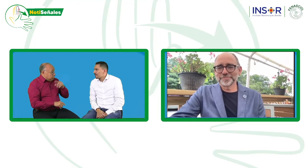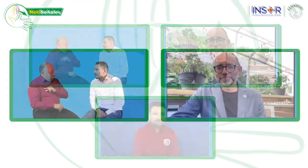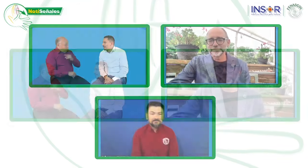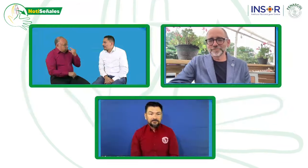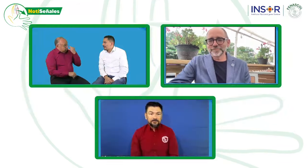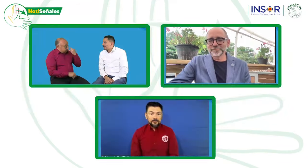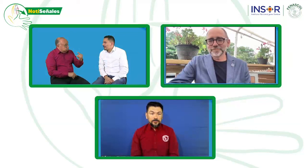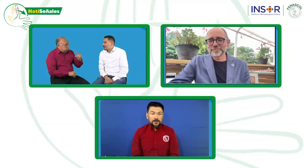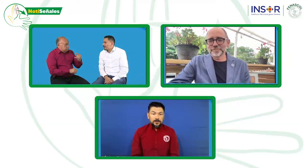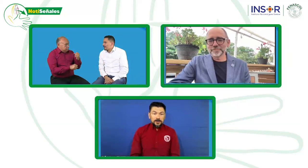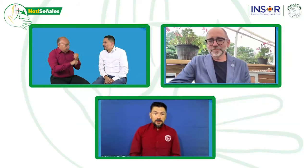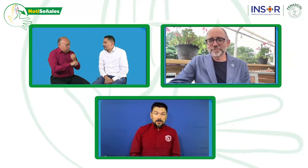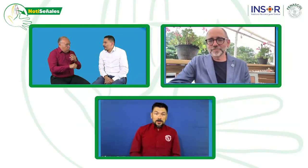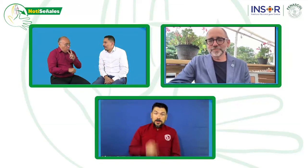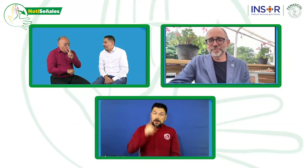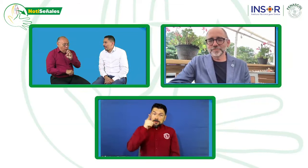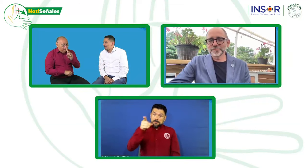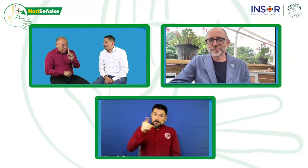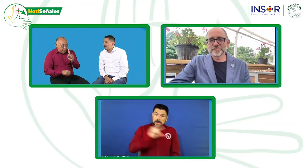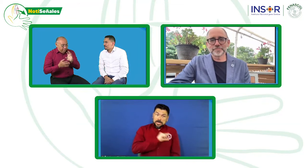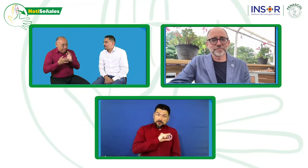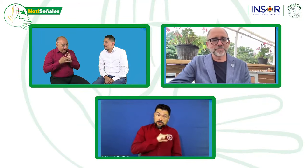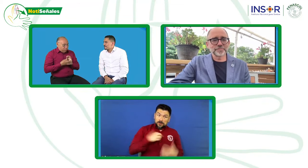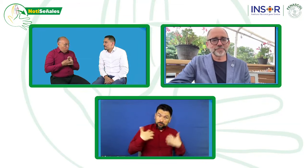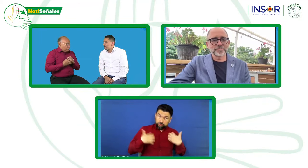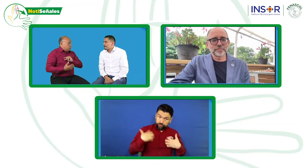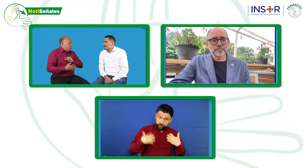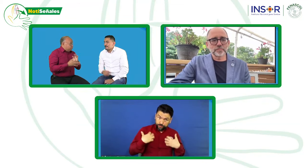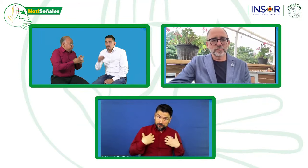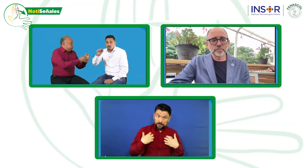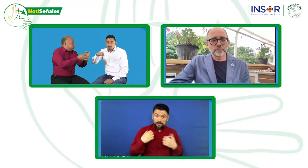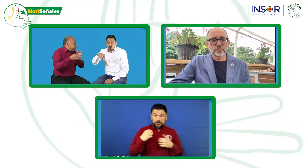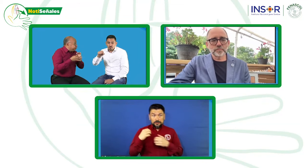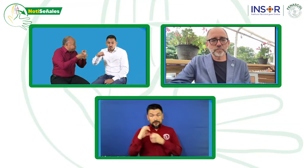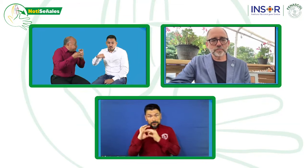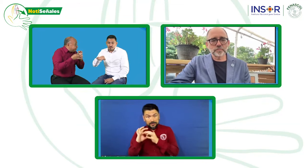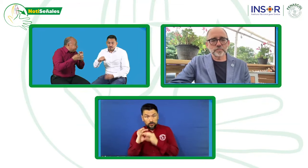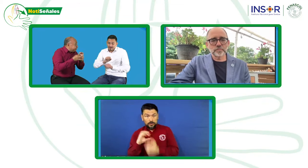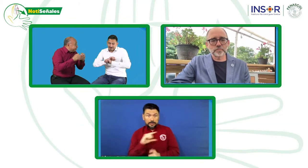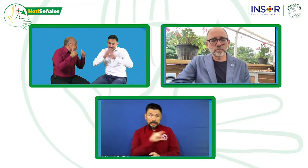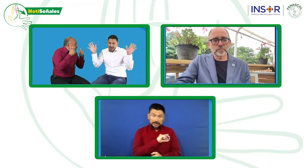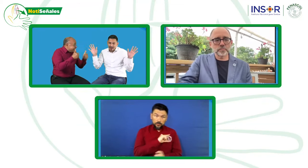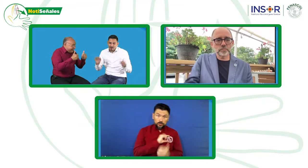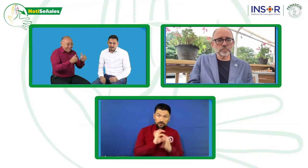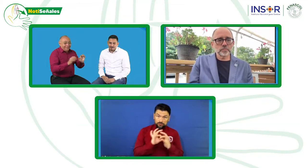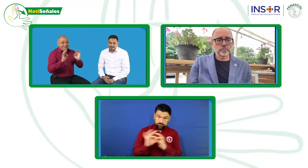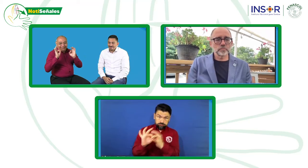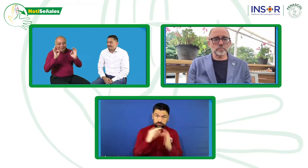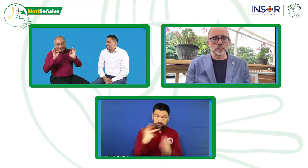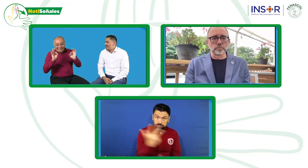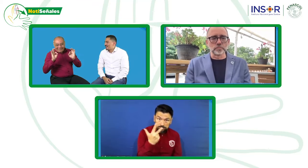veremos en estos cuatro años. Perfecto Giovanni, y además de